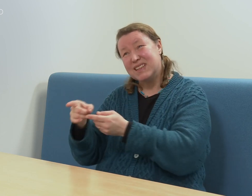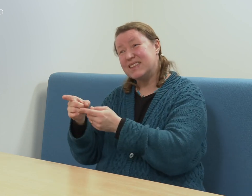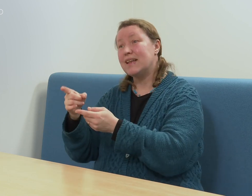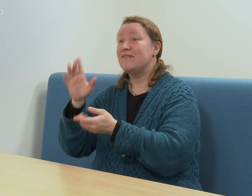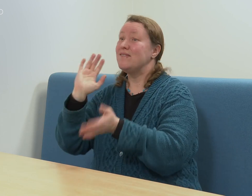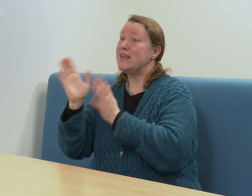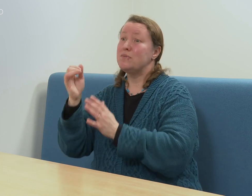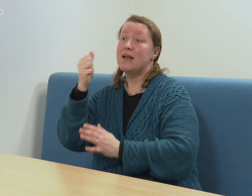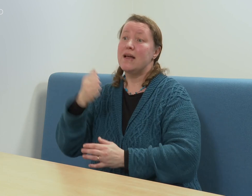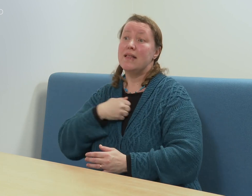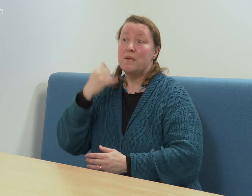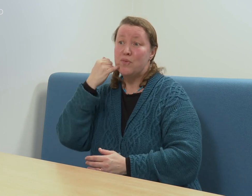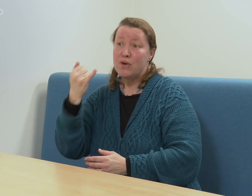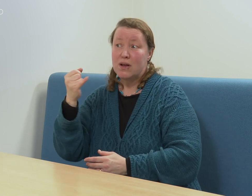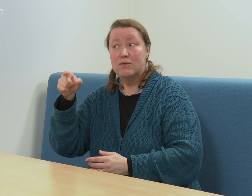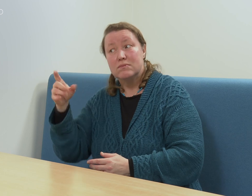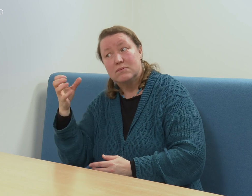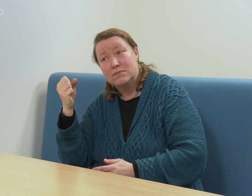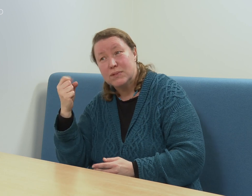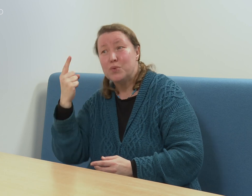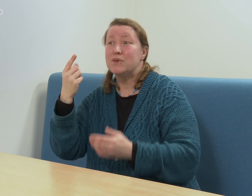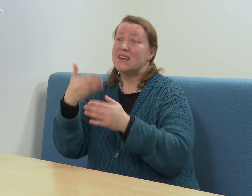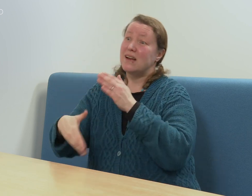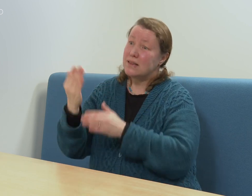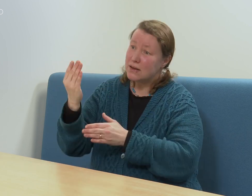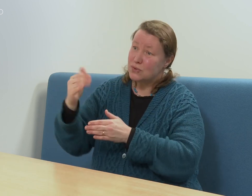Hätäilmoitus viittomakielellä -palvelun laajentaminen jossain vaiheessa -